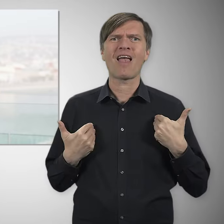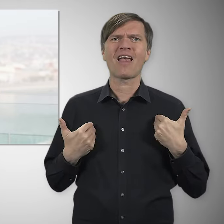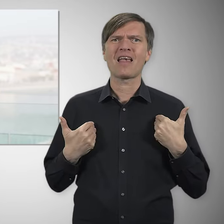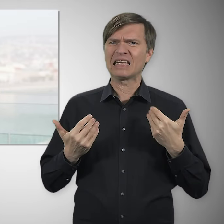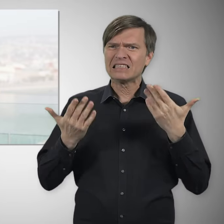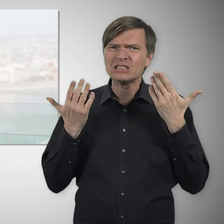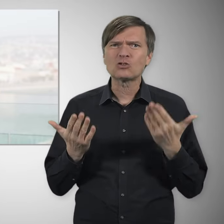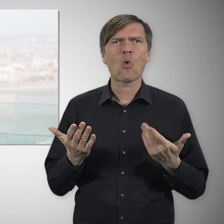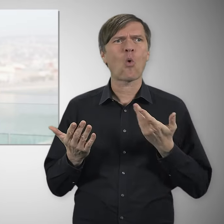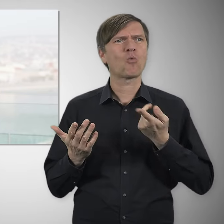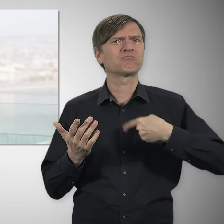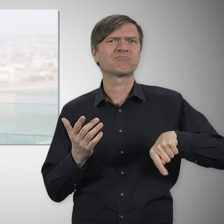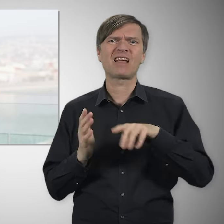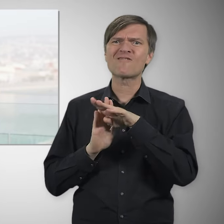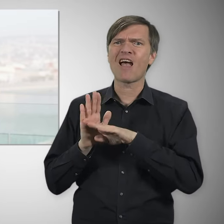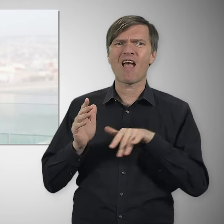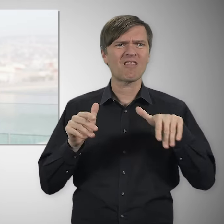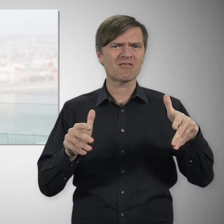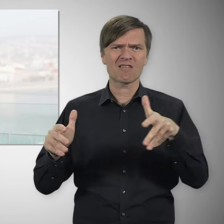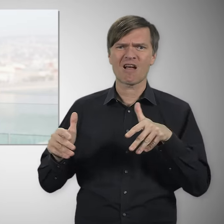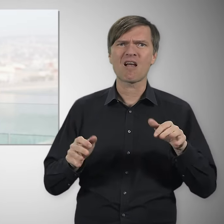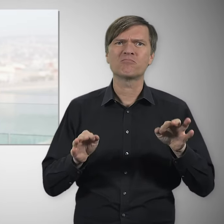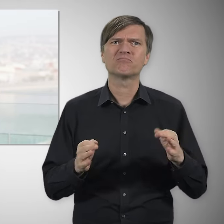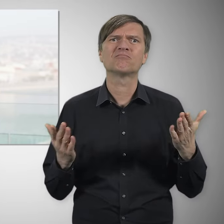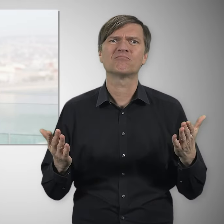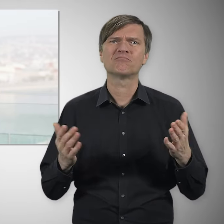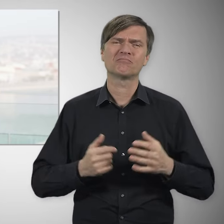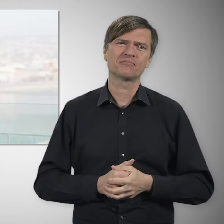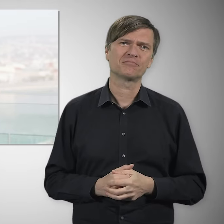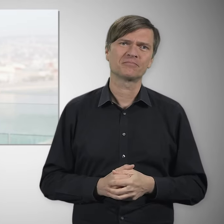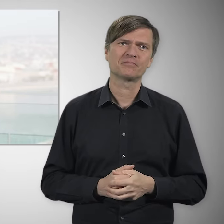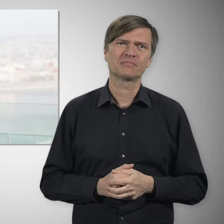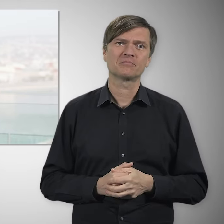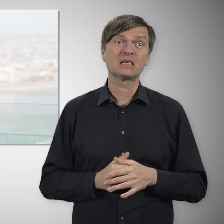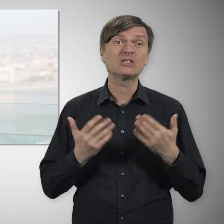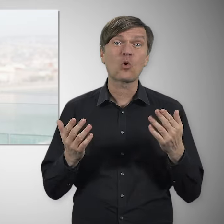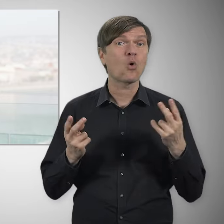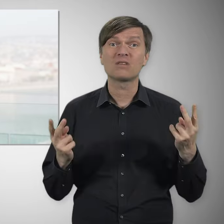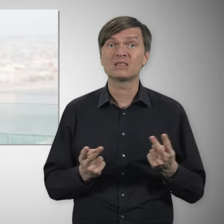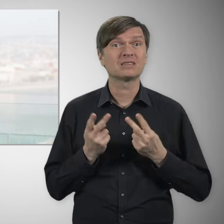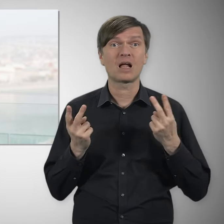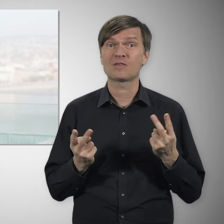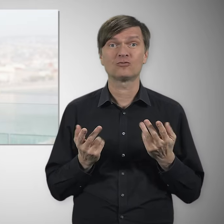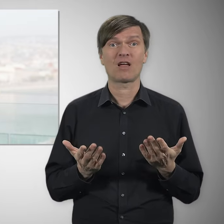können uns glücklich schätzen, dass wir diese Werte heute gemeinsam leben. Dass das